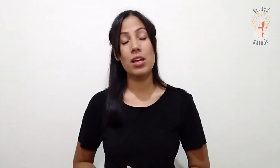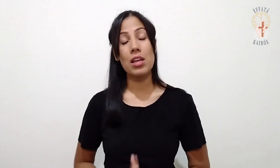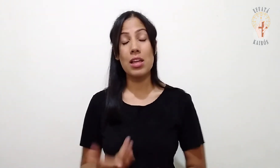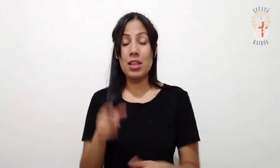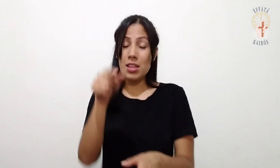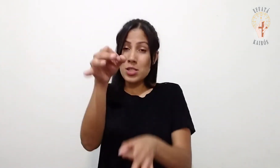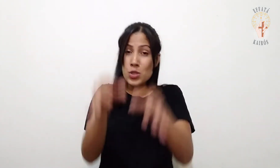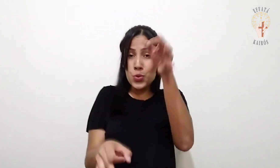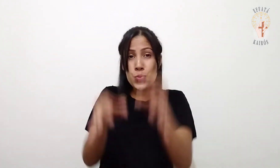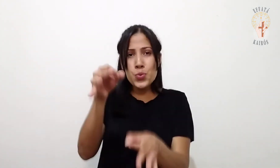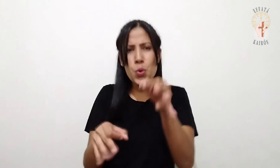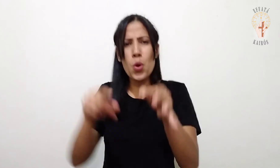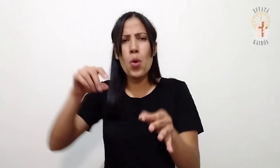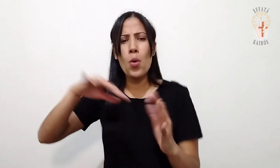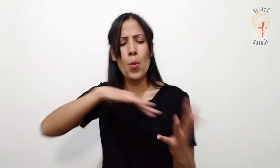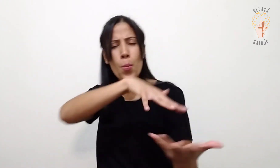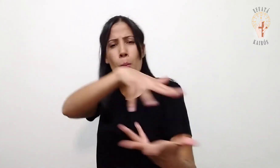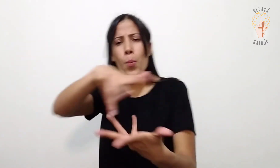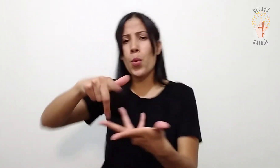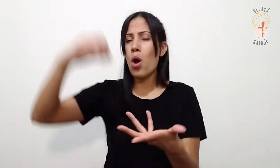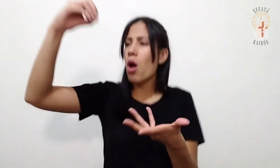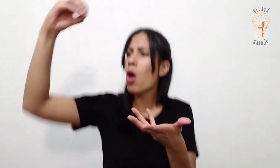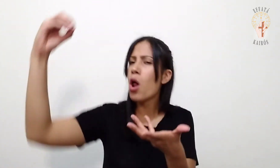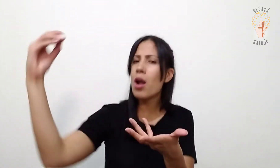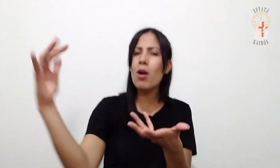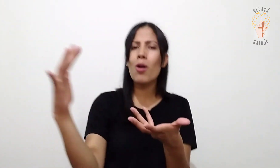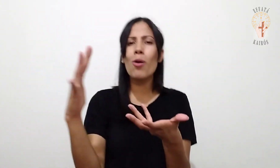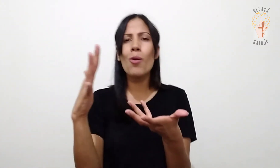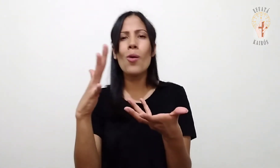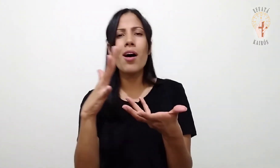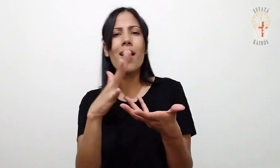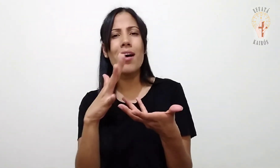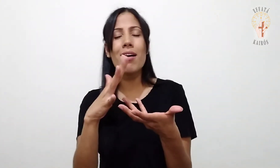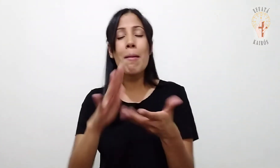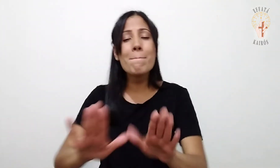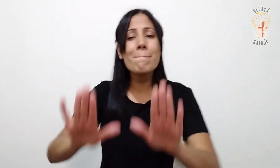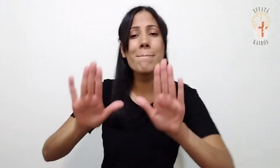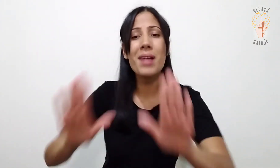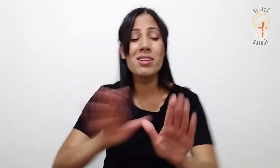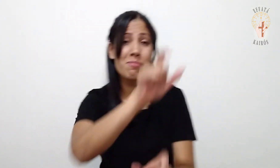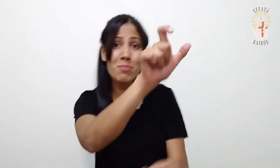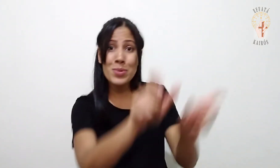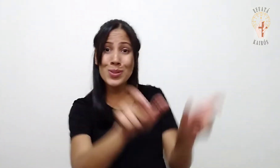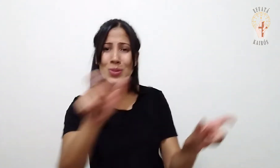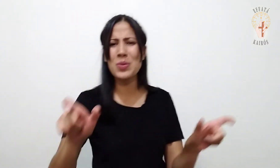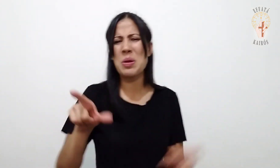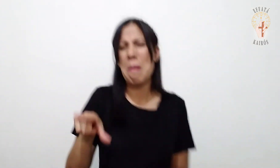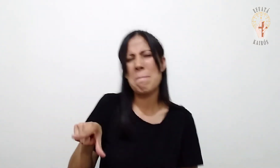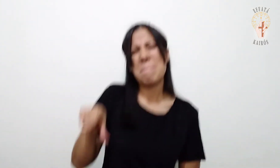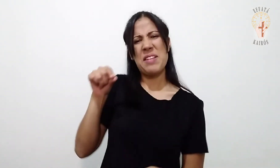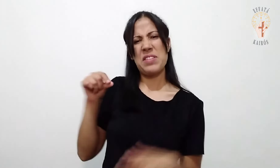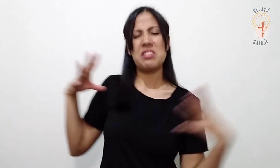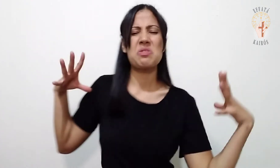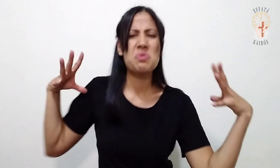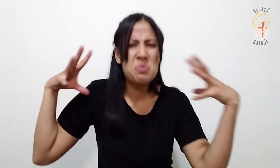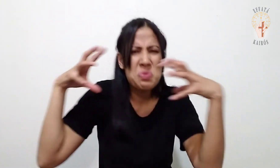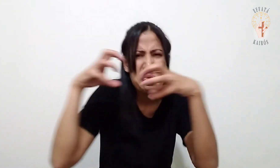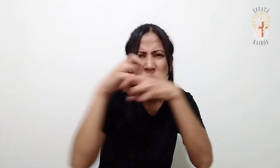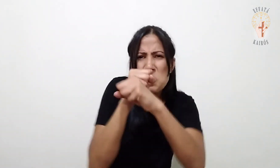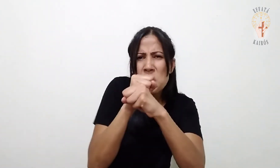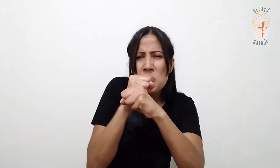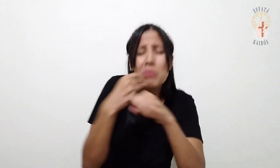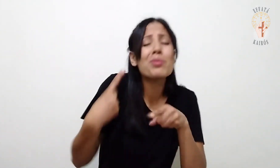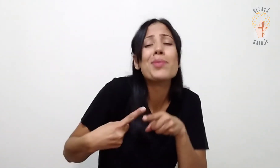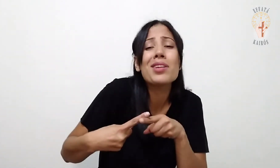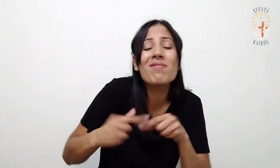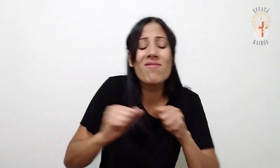(Jo 3,19) Ora, o julgamento é este: a luz veio ao mundo, mas os homens preferiram as trevas à luz,